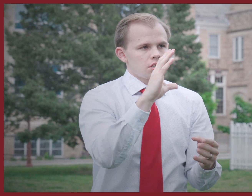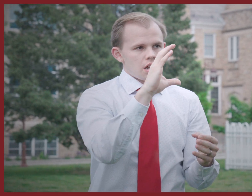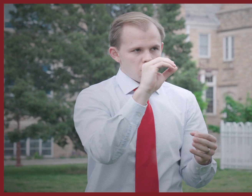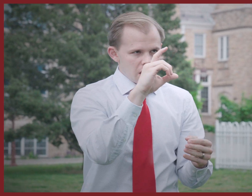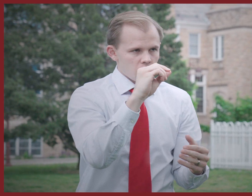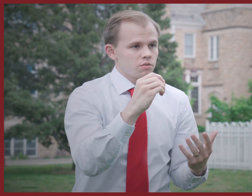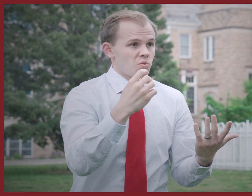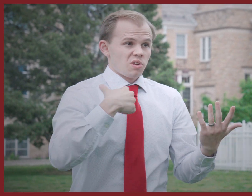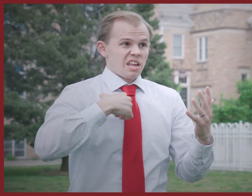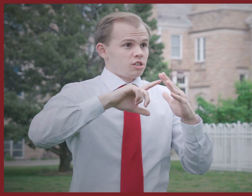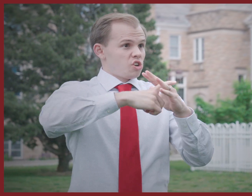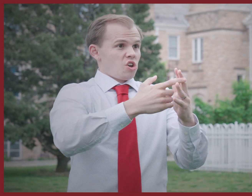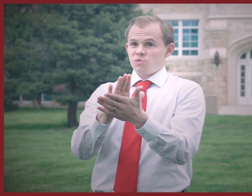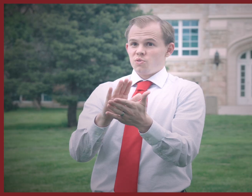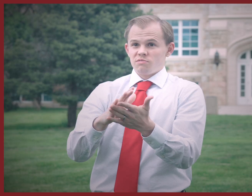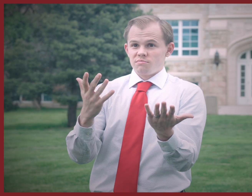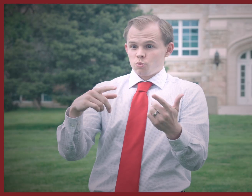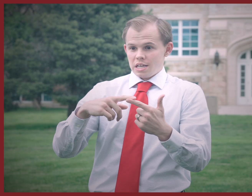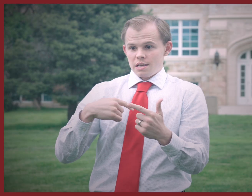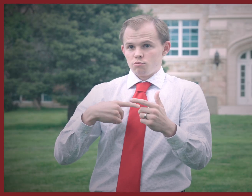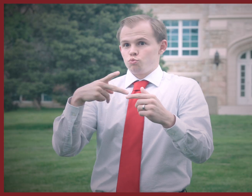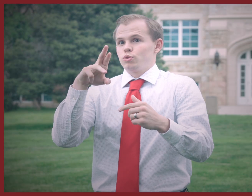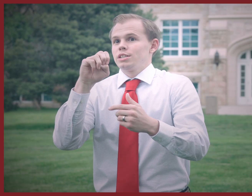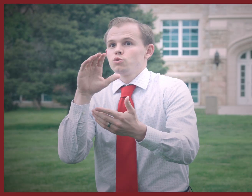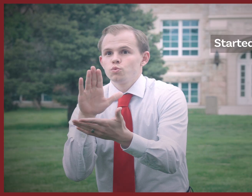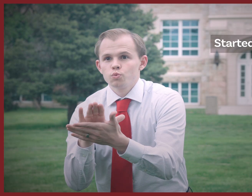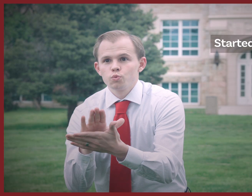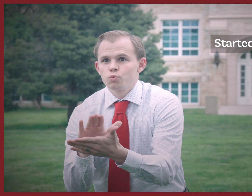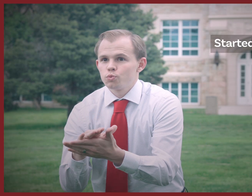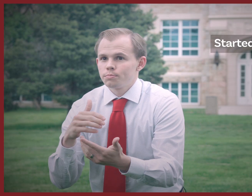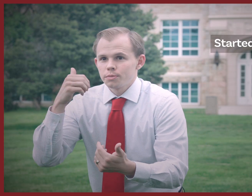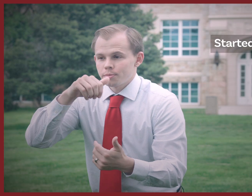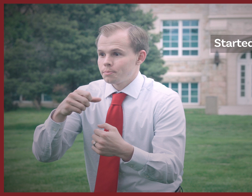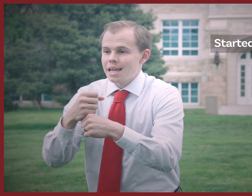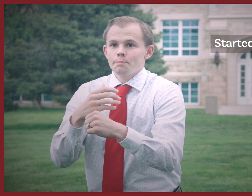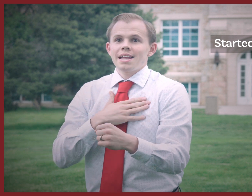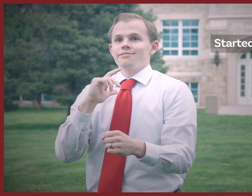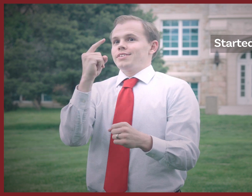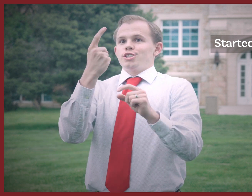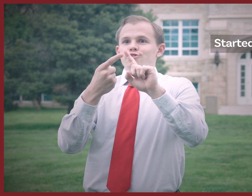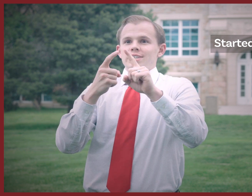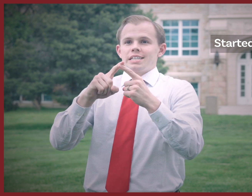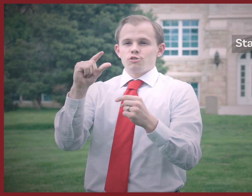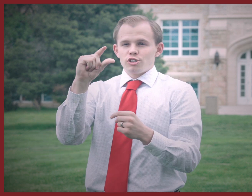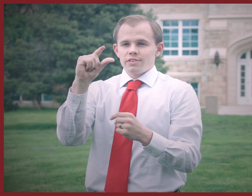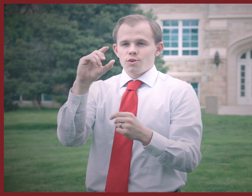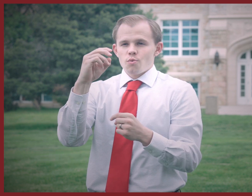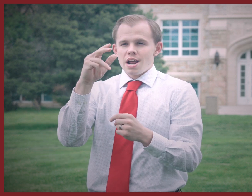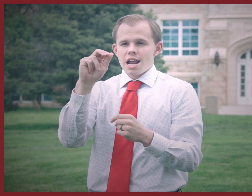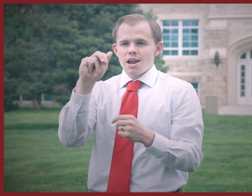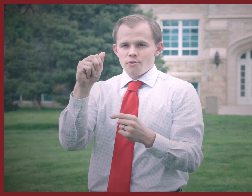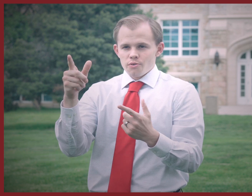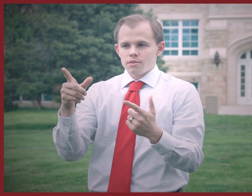a Colorado. Entré a esta escuela desde preescolar. Recuerdo que mi primer amigo fue Griffin O'Hara.